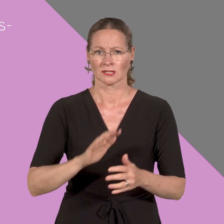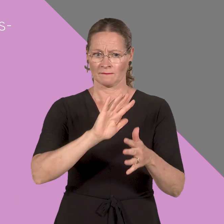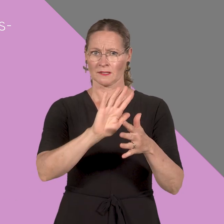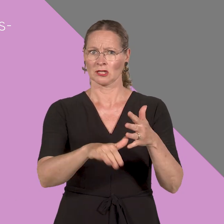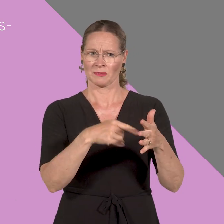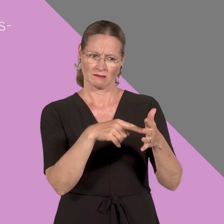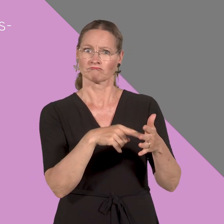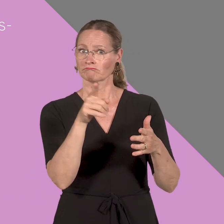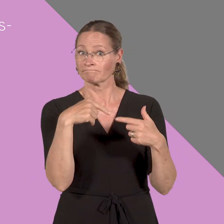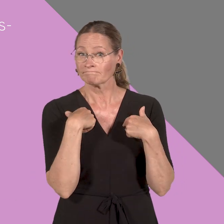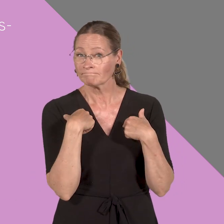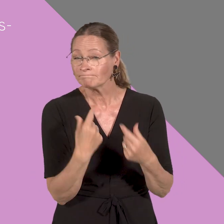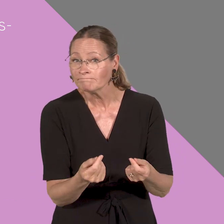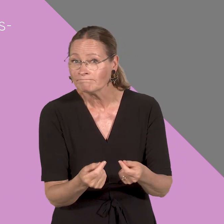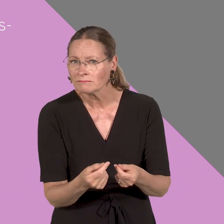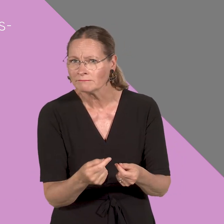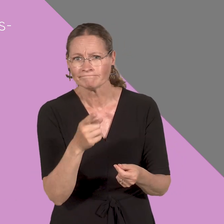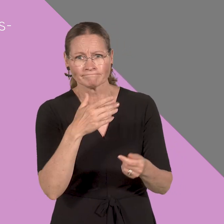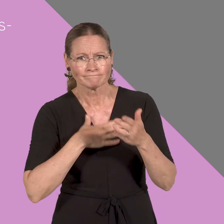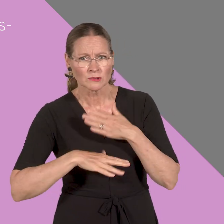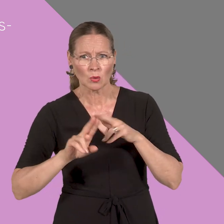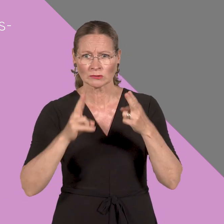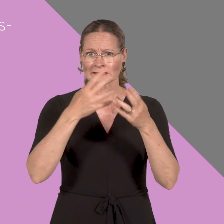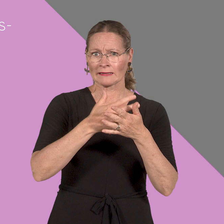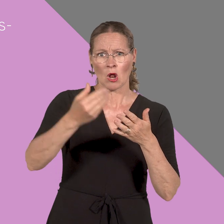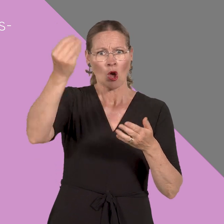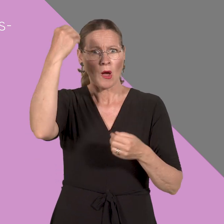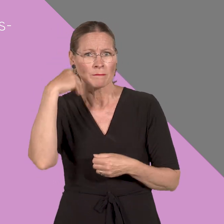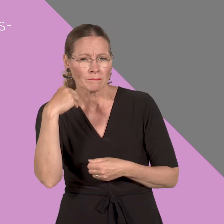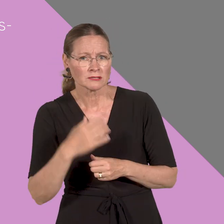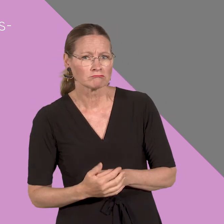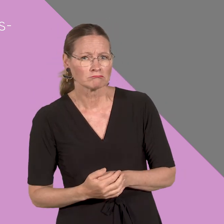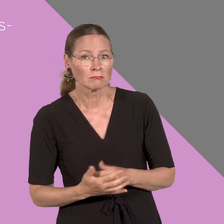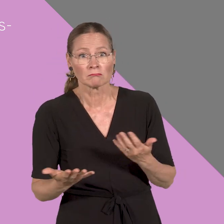Oletko kiinnostunut viittomakielestä ja haluaisit oppia uuden kielen -